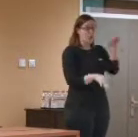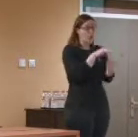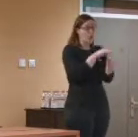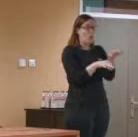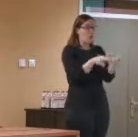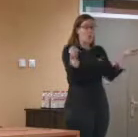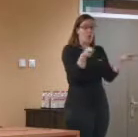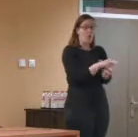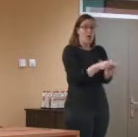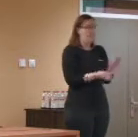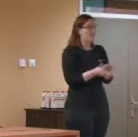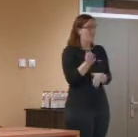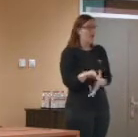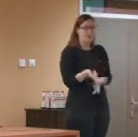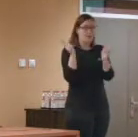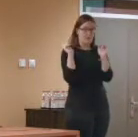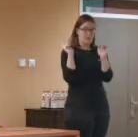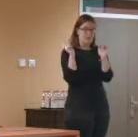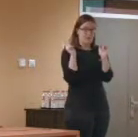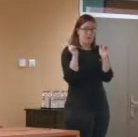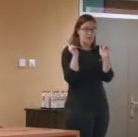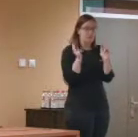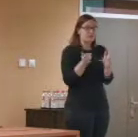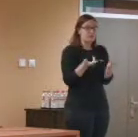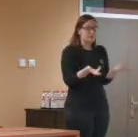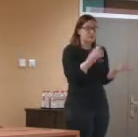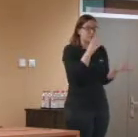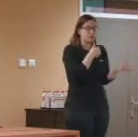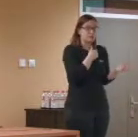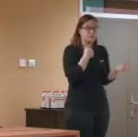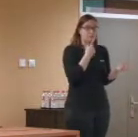Con esto quiero deciros las enormes dificultades